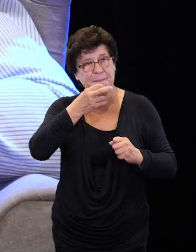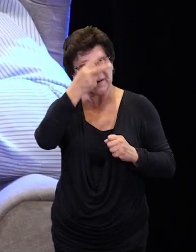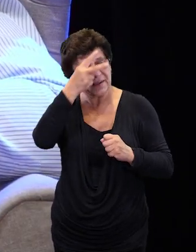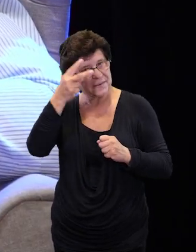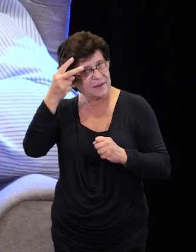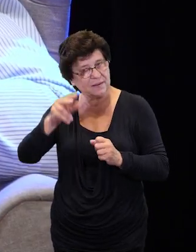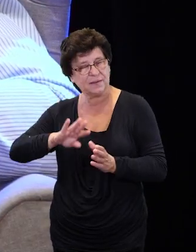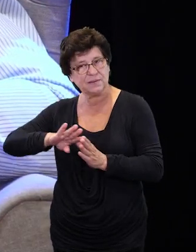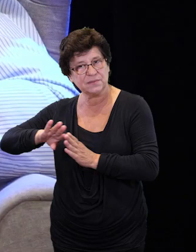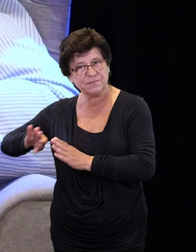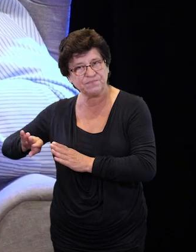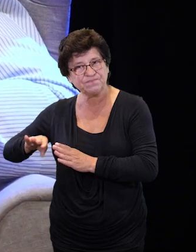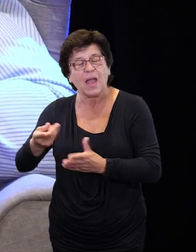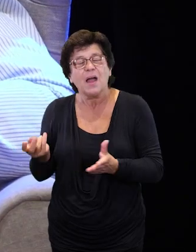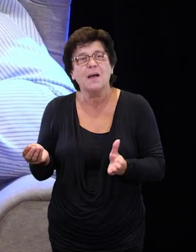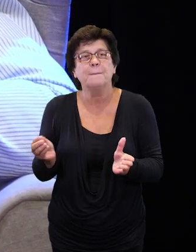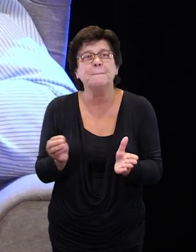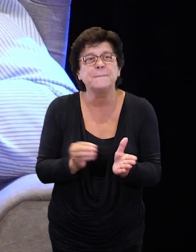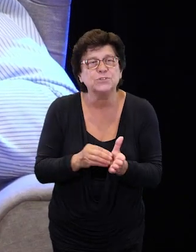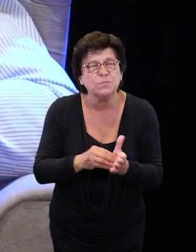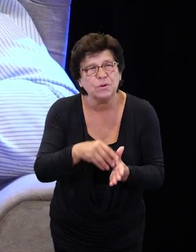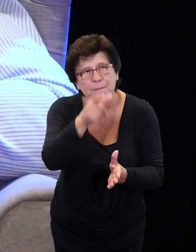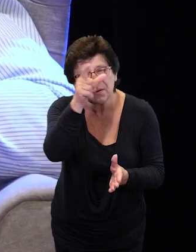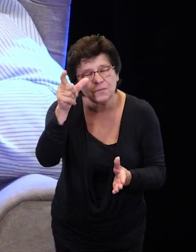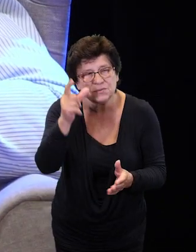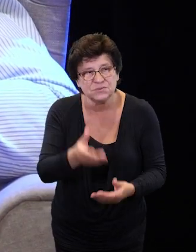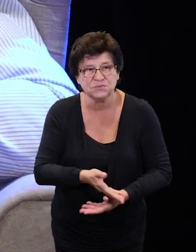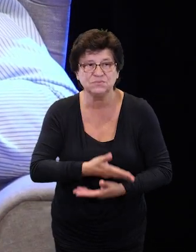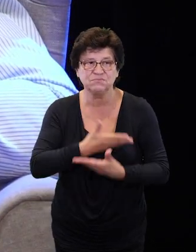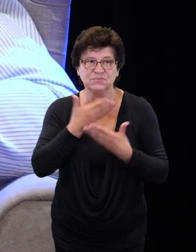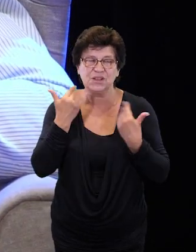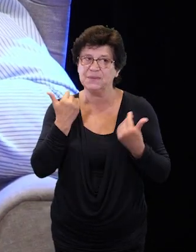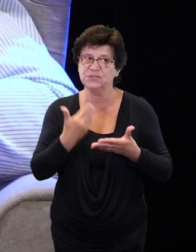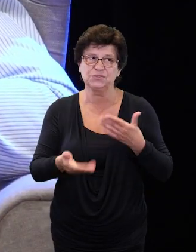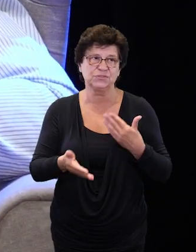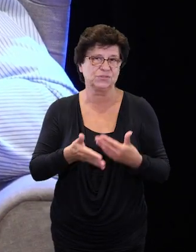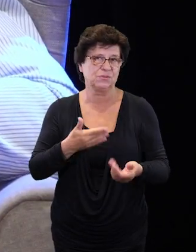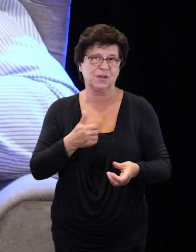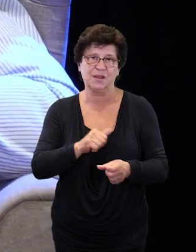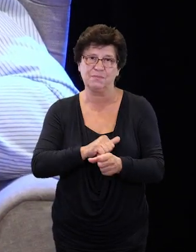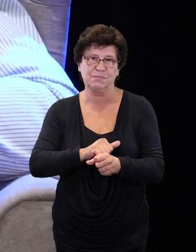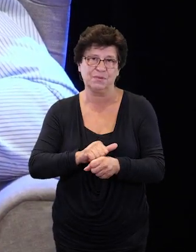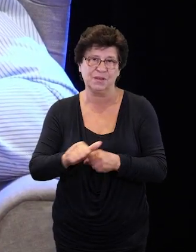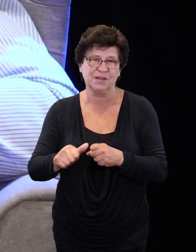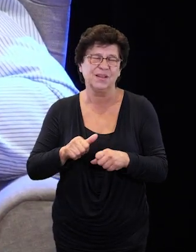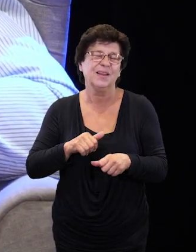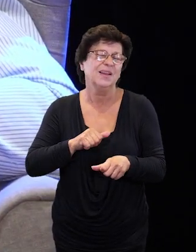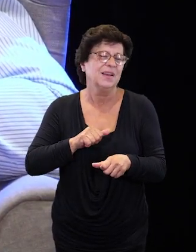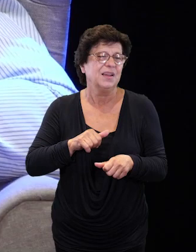Tylko potrzebujemy personelu, a tak słabo z nim. Plus mamy milion jeszcze problemów politycznych,